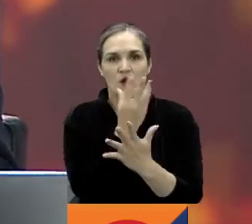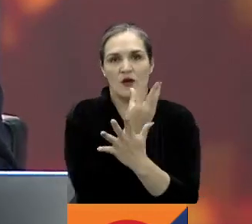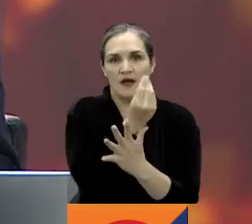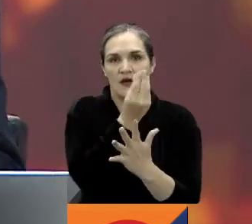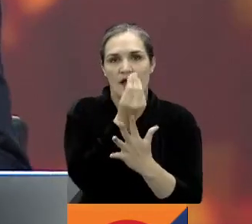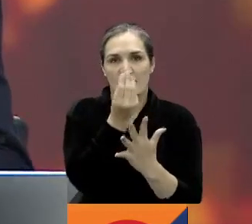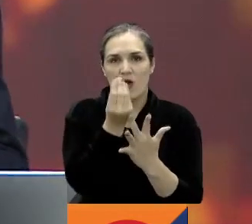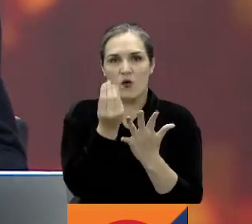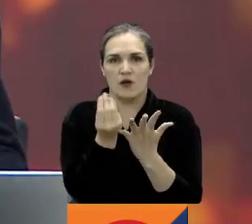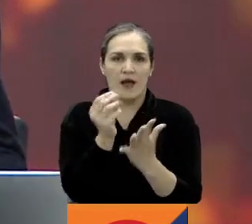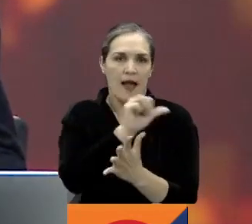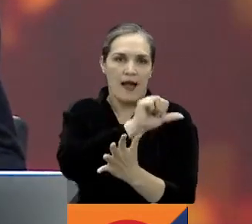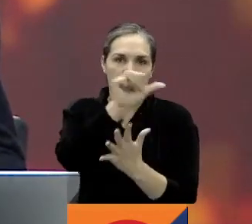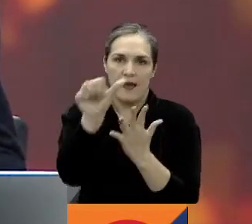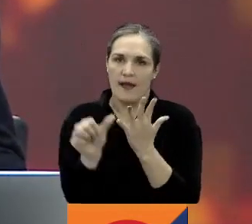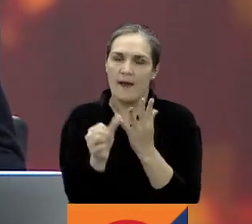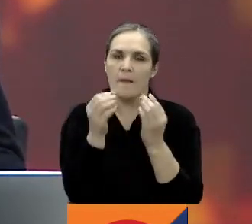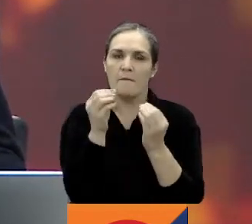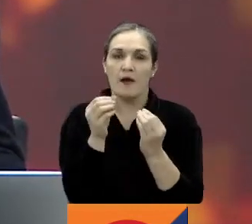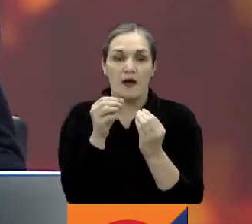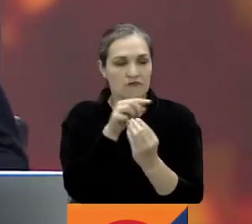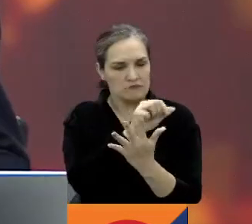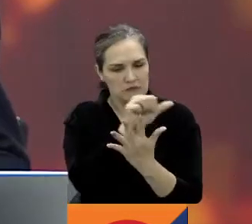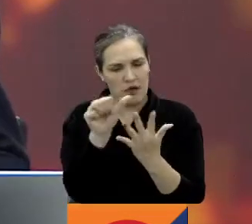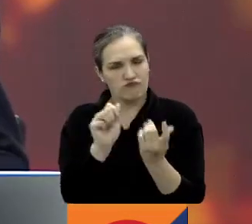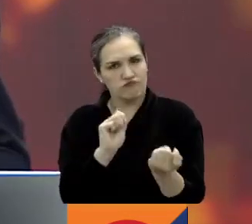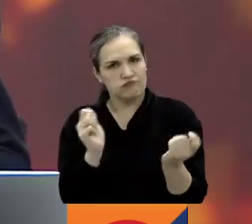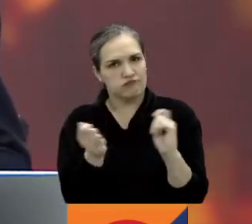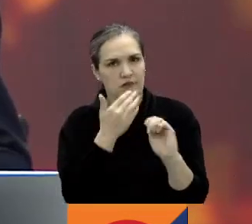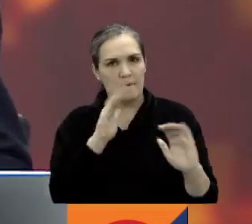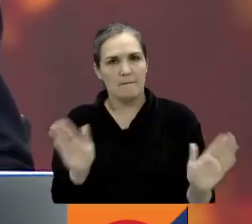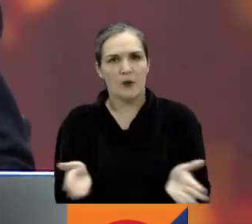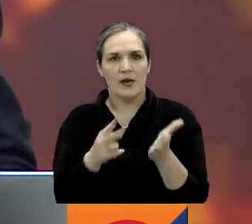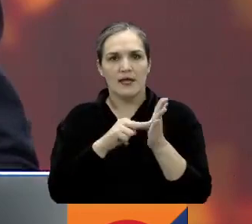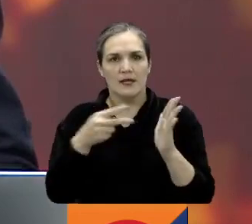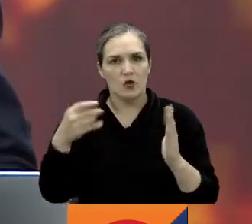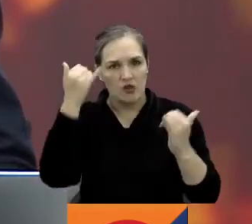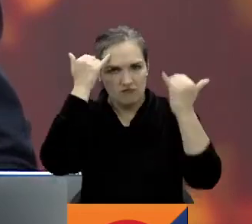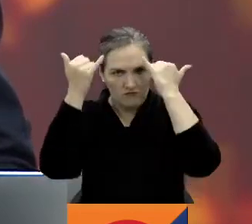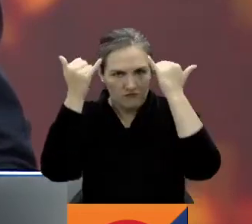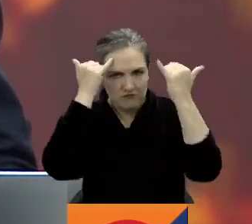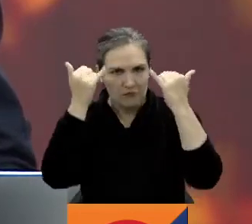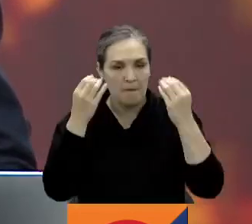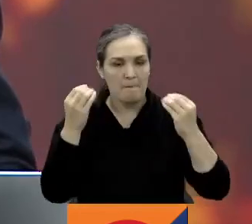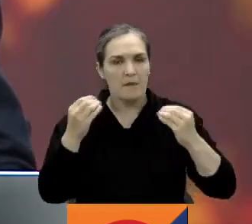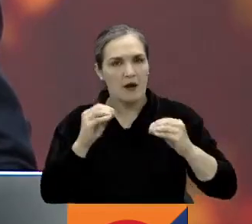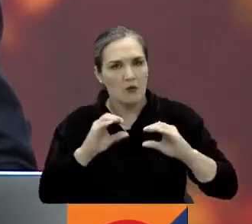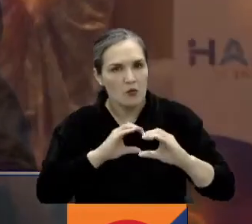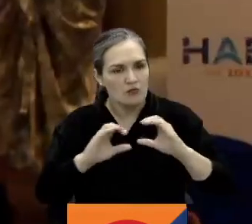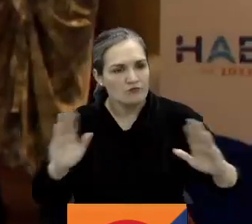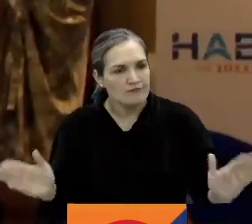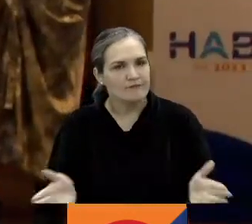EL MINISTERIO DE LAS TIC ENTREGó LOS PREMIOS PARA